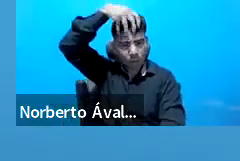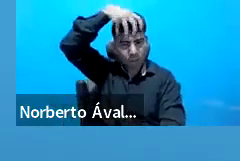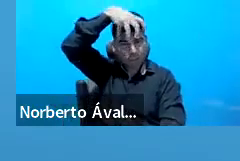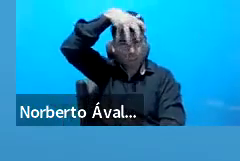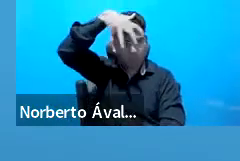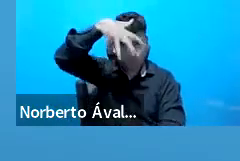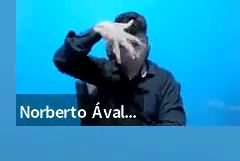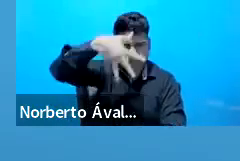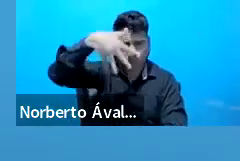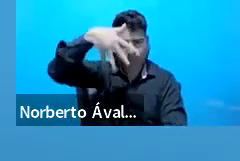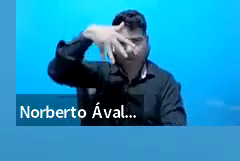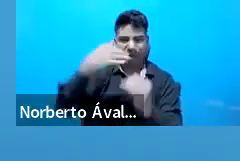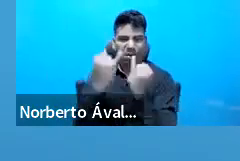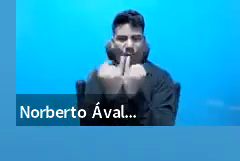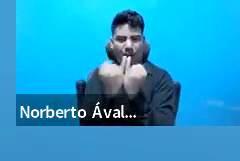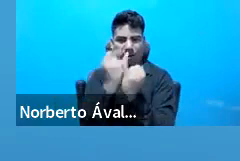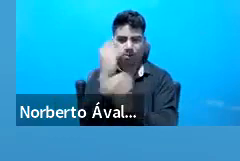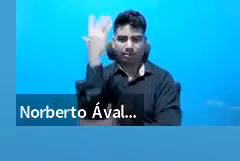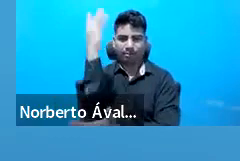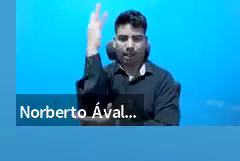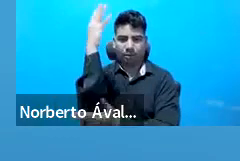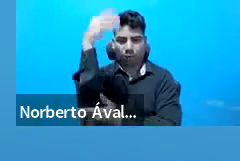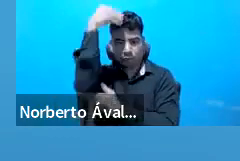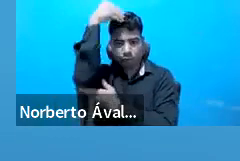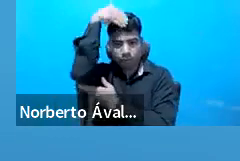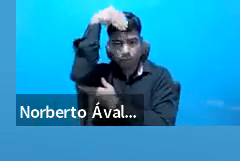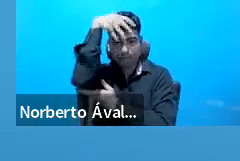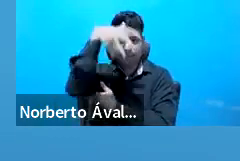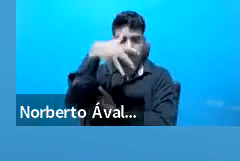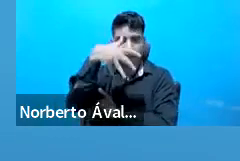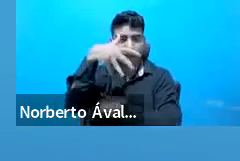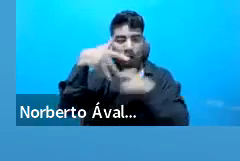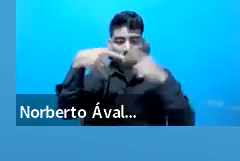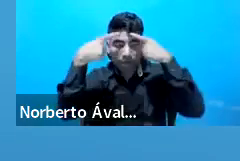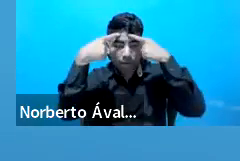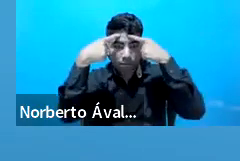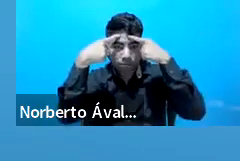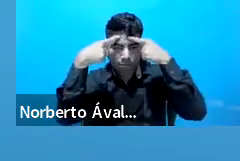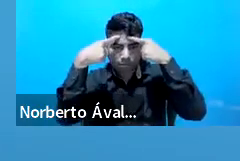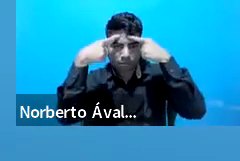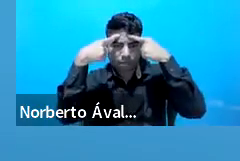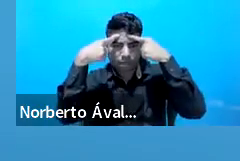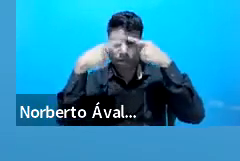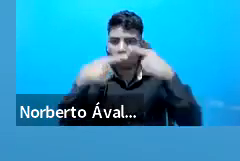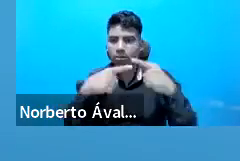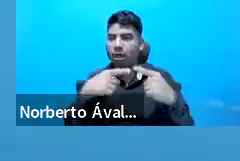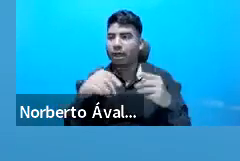cuando antes he a veces 1 no se aprende el teléfono y . Y entonces, si se sabe cuál es . Y entonces, si se sabe cuál